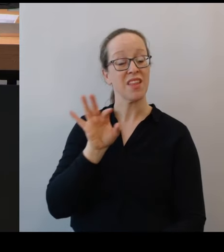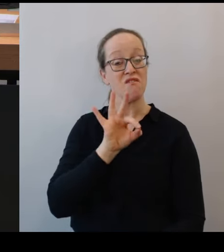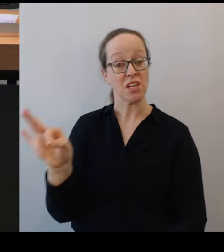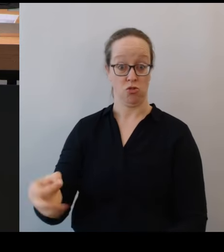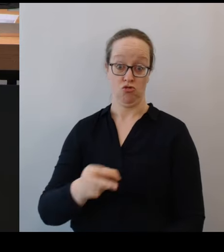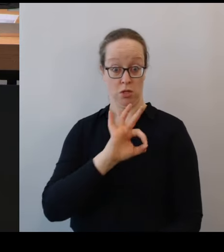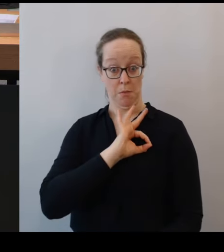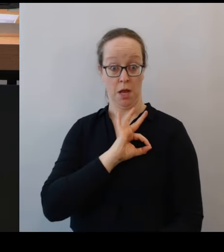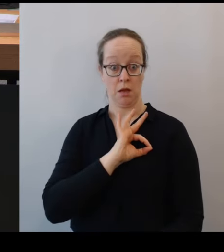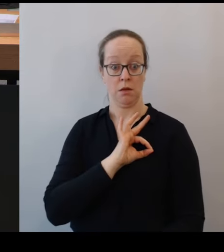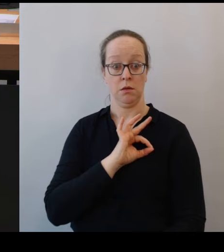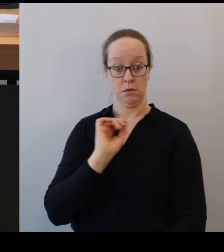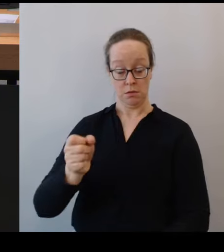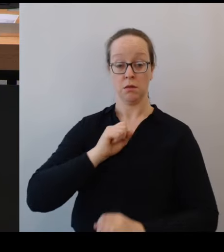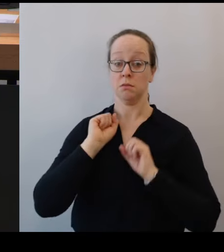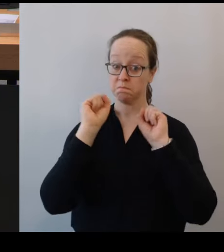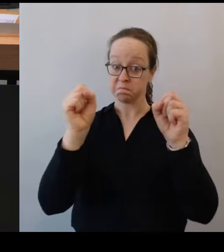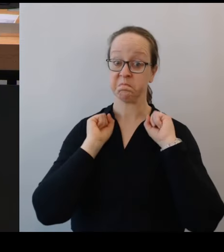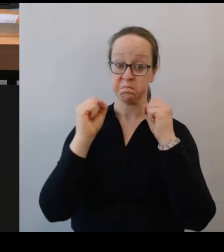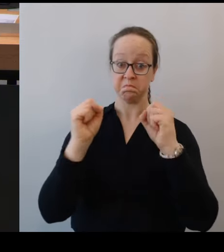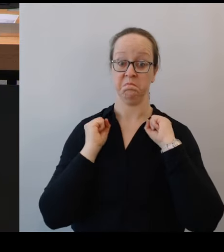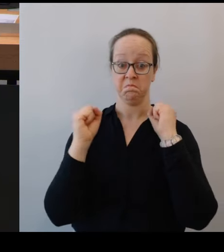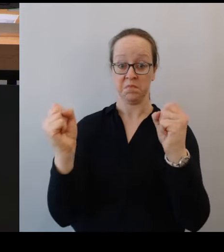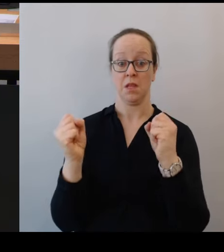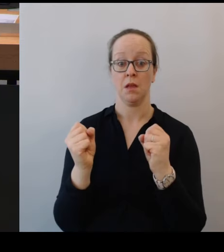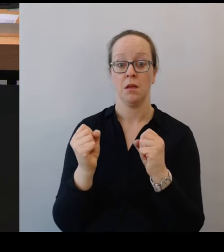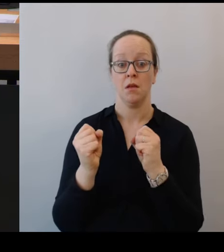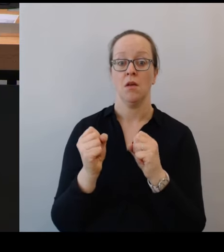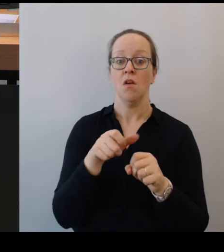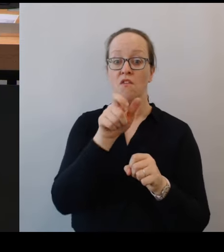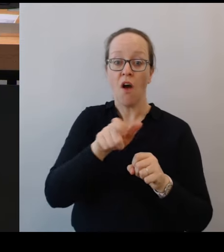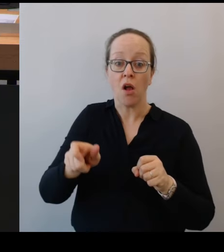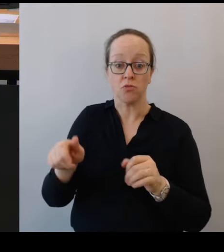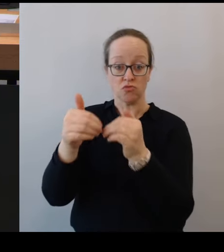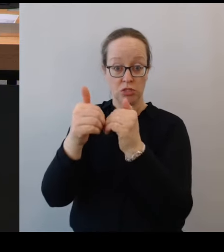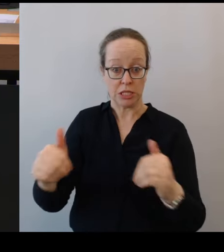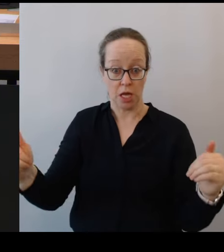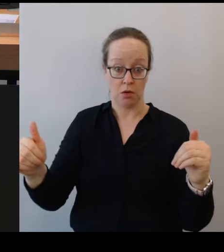Sie wollen Demokratie und Menschenrechte abschaffen. Wir müssen sie gemeinsam stoppen. (Beifall)